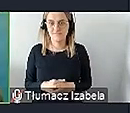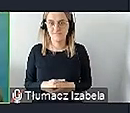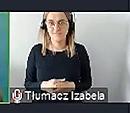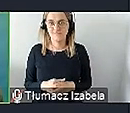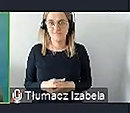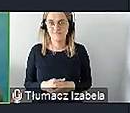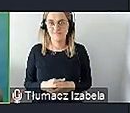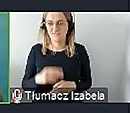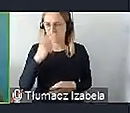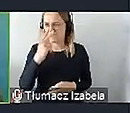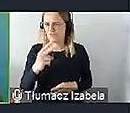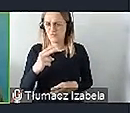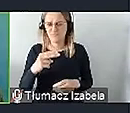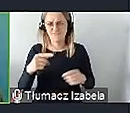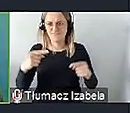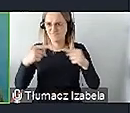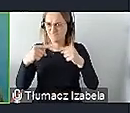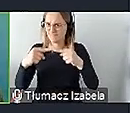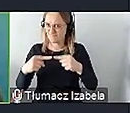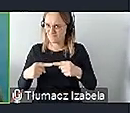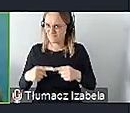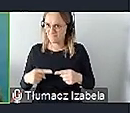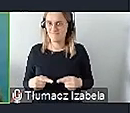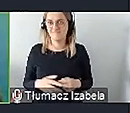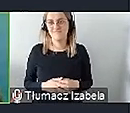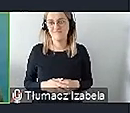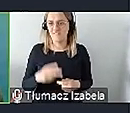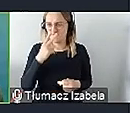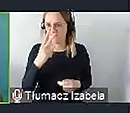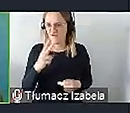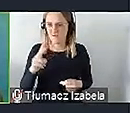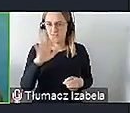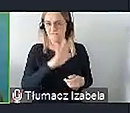Widzę dużo zbieżności z tym, jak ja sobie wizualizuję moje wakacje.